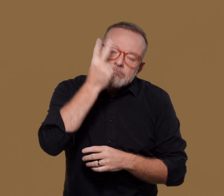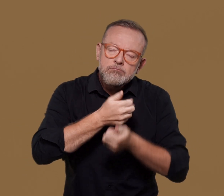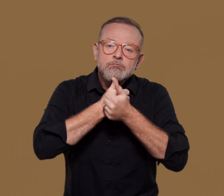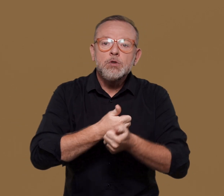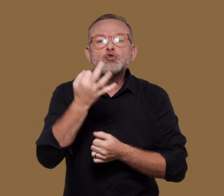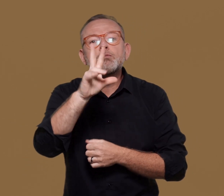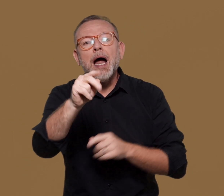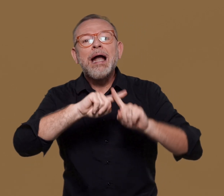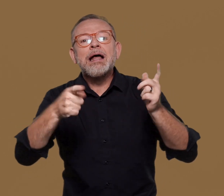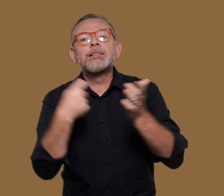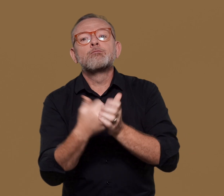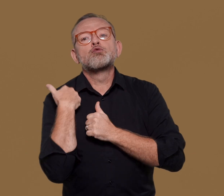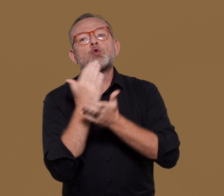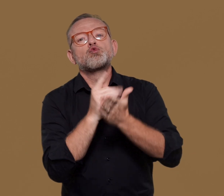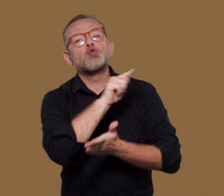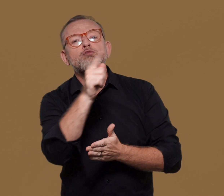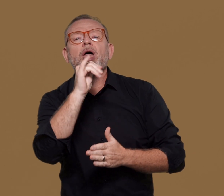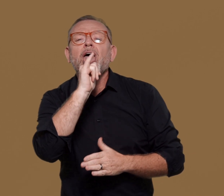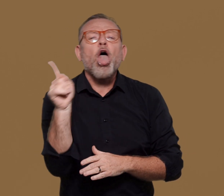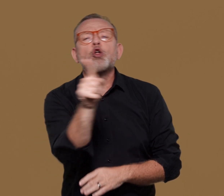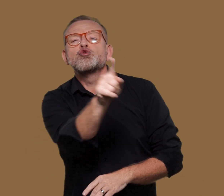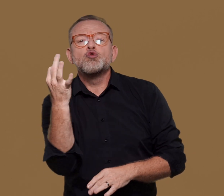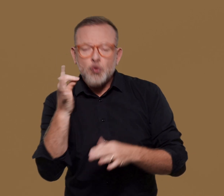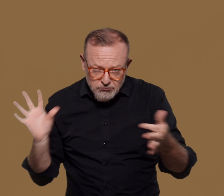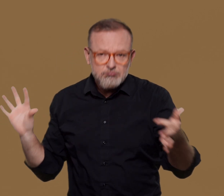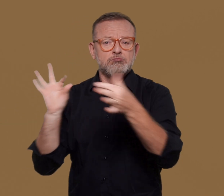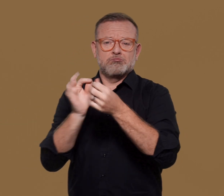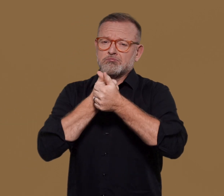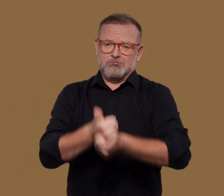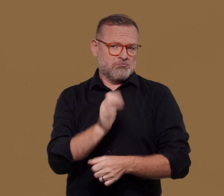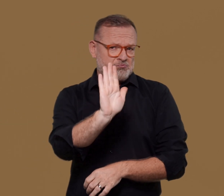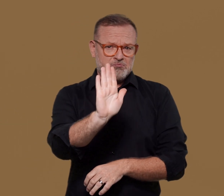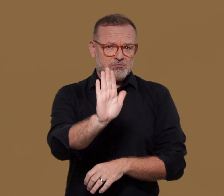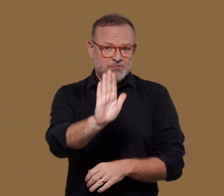Tlumočnická služba spojí neslyšící prostřednictvím webkamery s tlumočníkem, který zprostředkuje telefonický hovor.